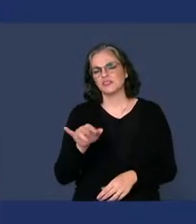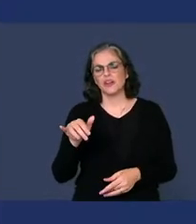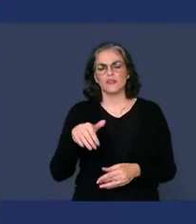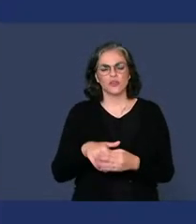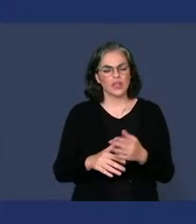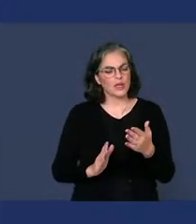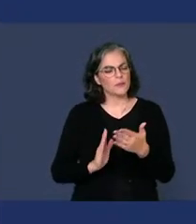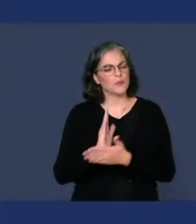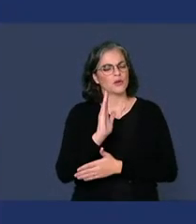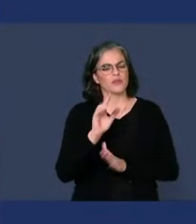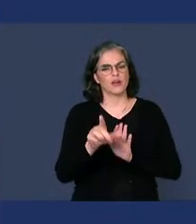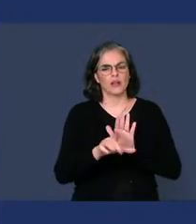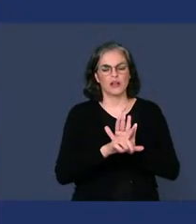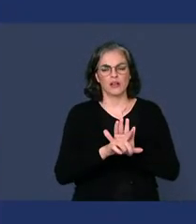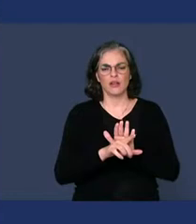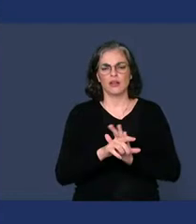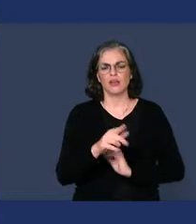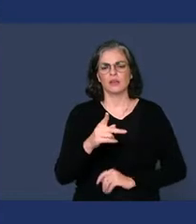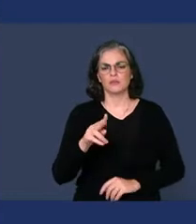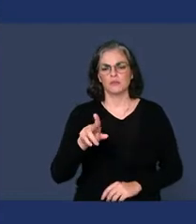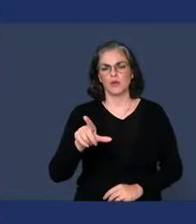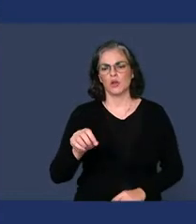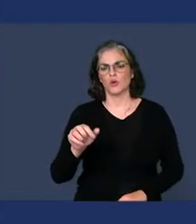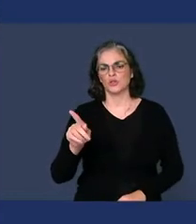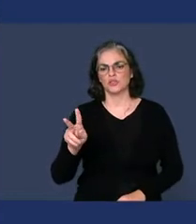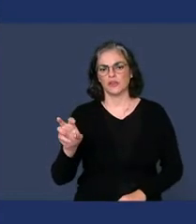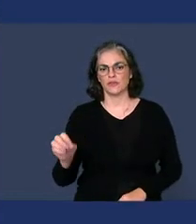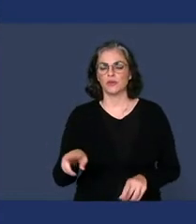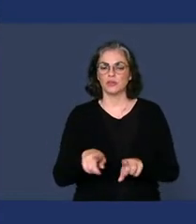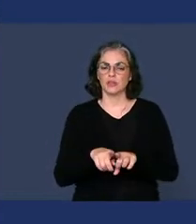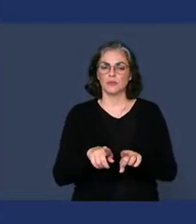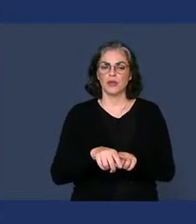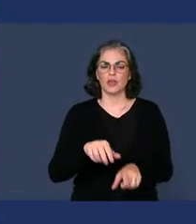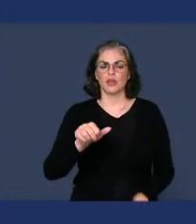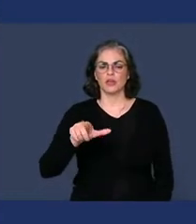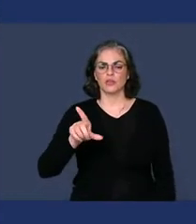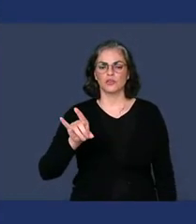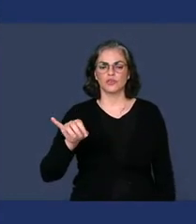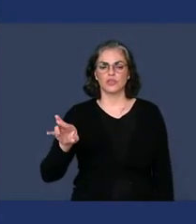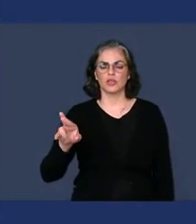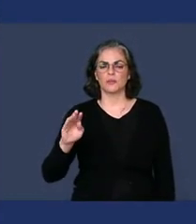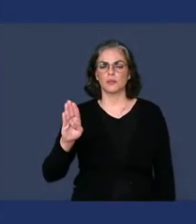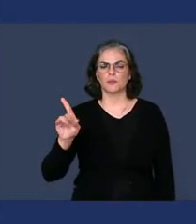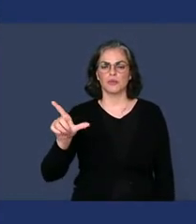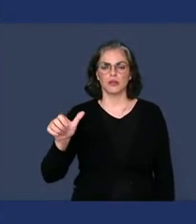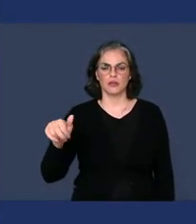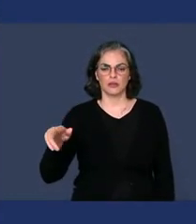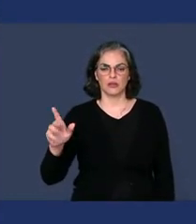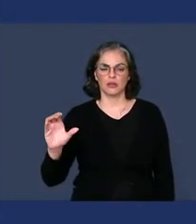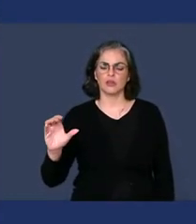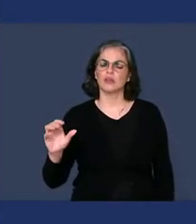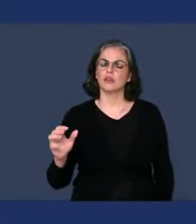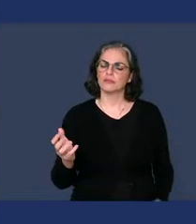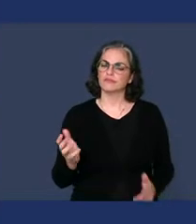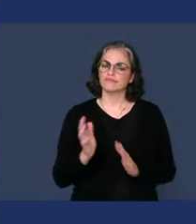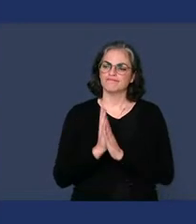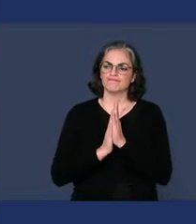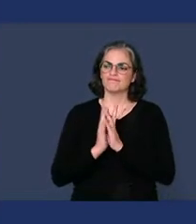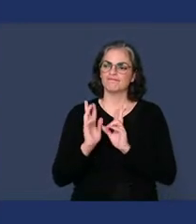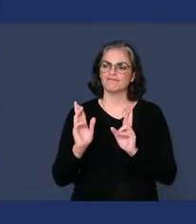VOTAREMOS E APROVAREMOS NÃO APENAS A LEI PAULO GUSTAVO, MAS A LEI ALDIR BLANC HOJE, ESSA EXPECTATIVA DA SOCIEDADE, A EXPECTATIVA DA CASA E COM SEU APOIO, COM SUA PARCERIA,